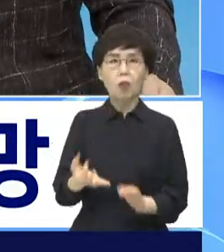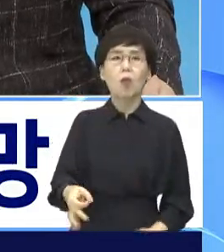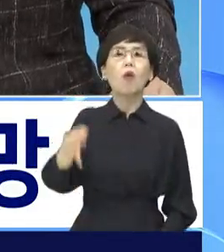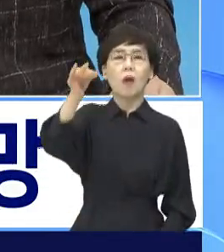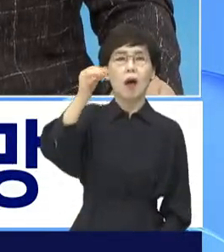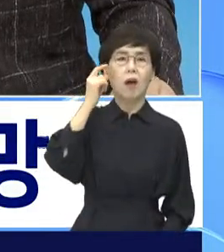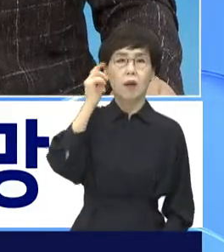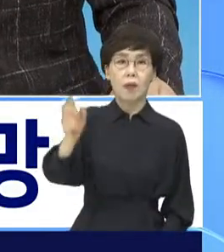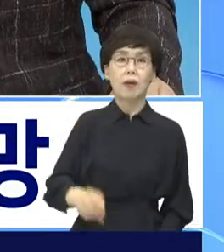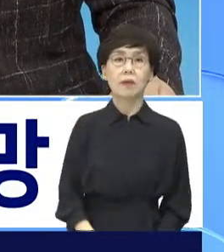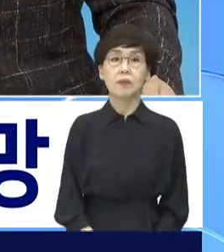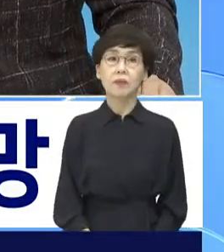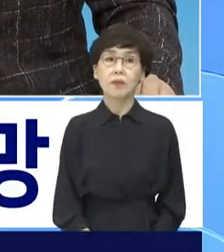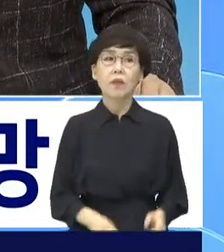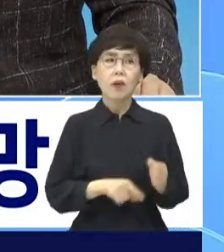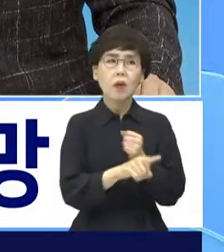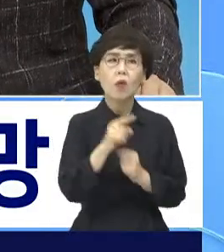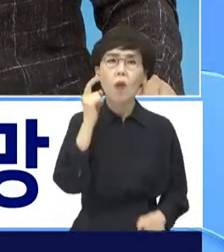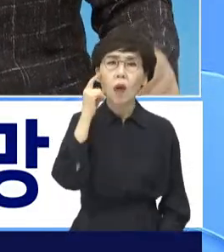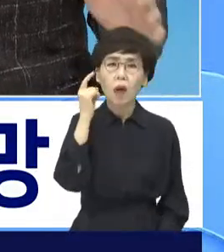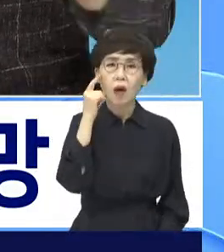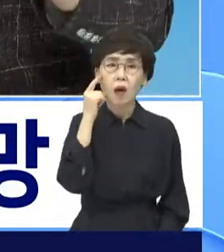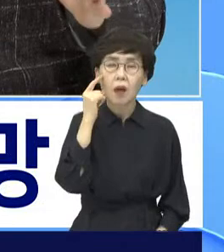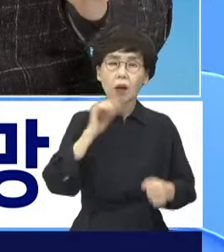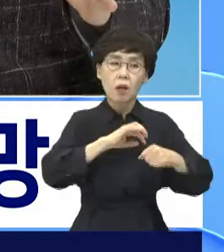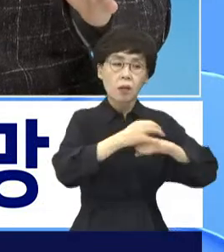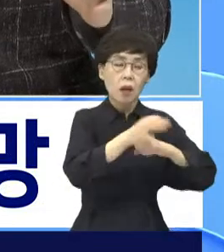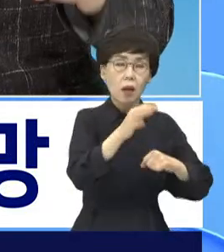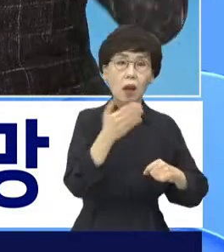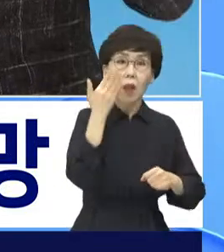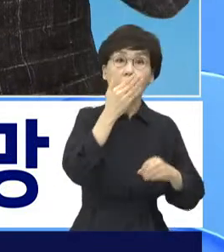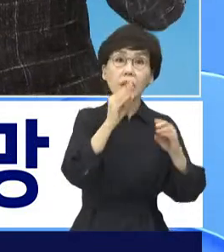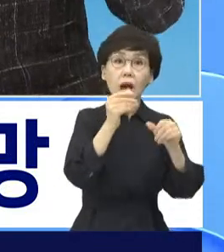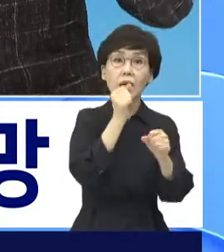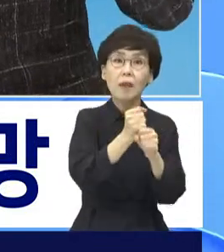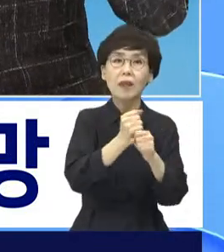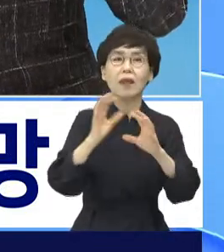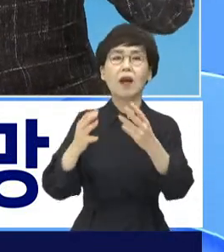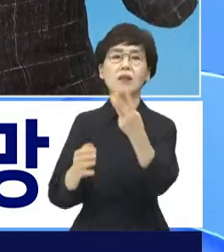것으로 보이는데 이유는 왜 그러느냐? 전 세계에서 설탕 생산하는 나라 세